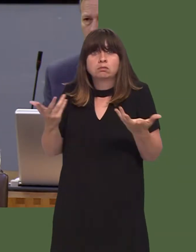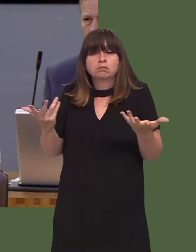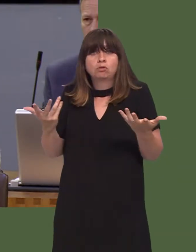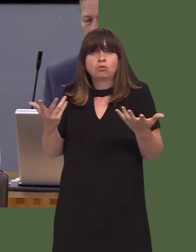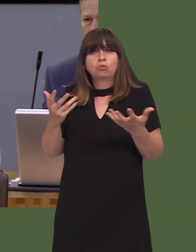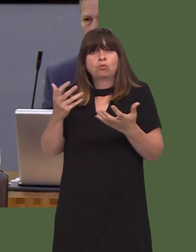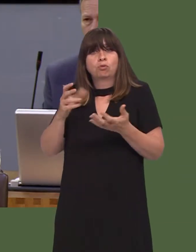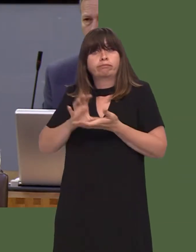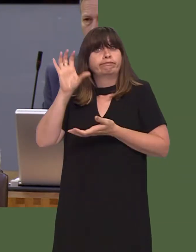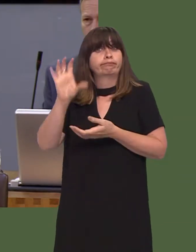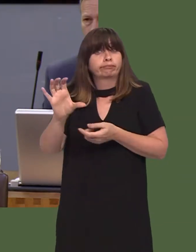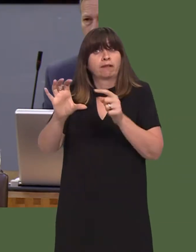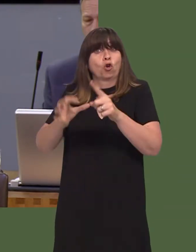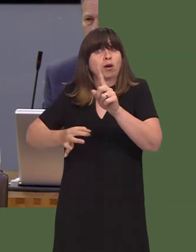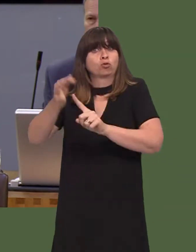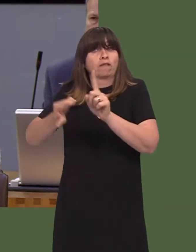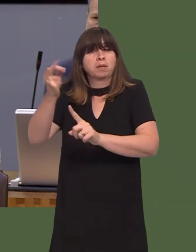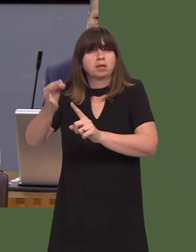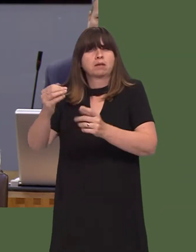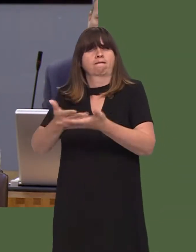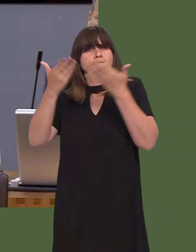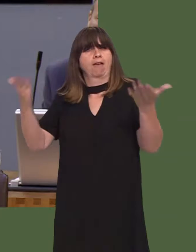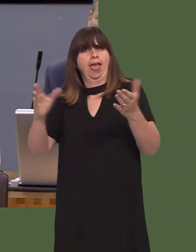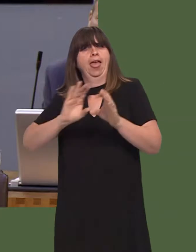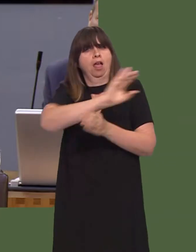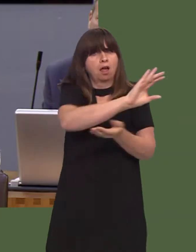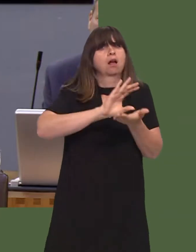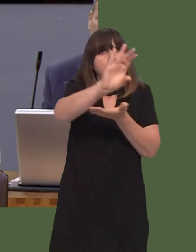Cymru syín ariannu gwelliannau yn cael ei ddosbarthuín deg, fel bod pob rhan o Gymru